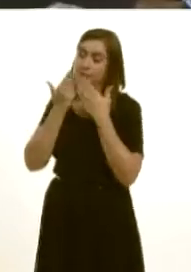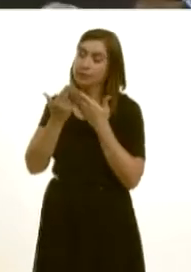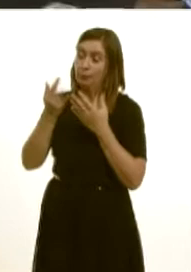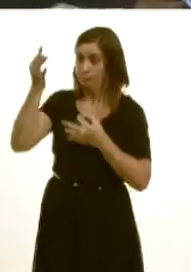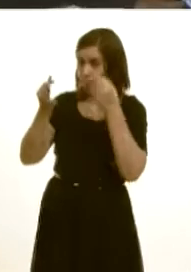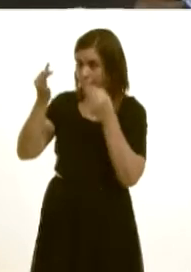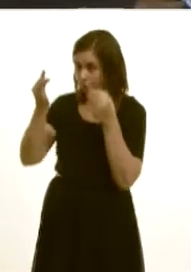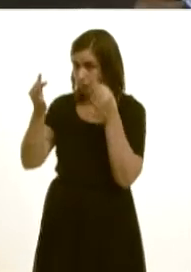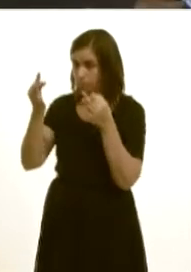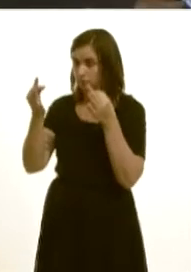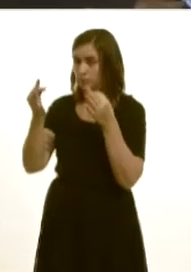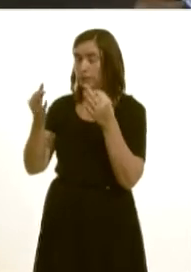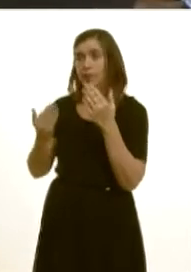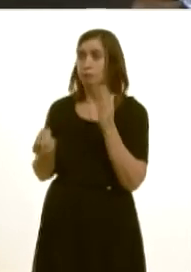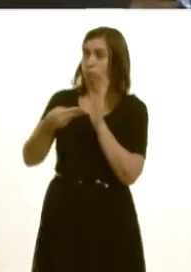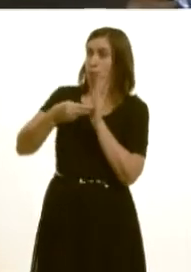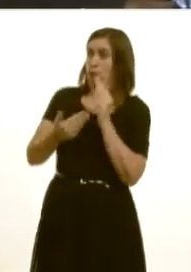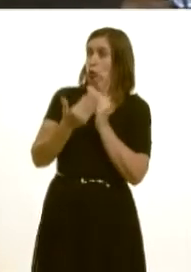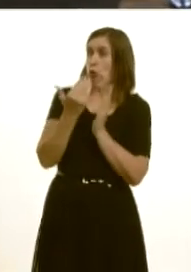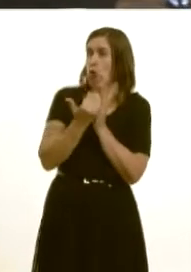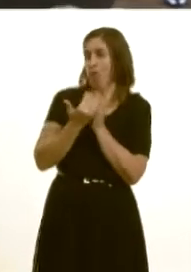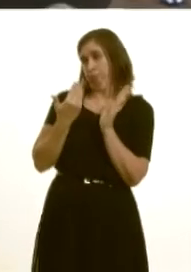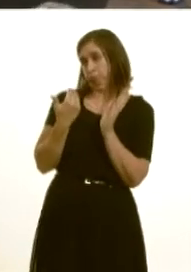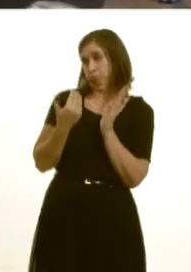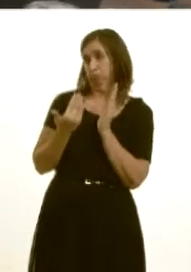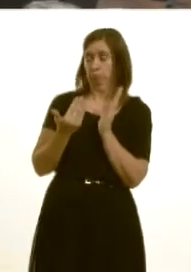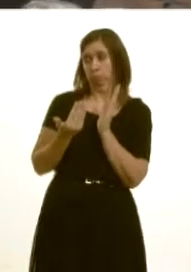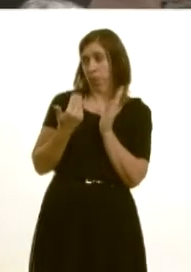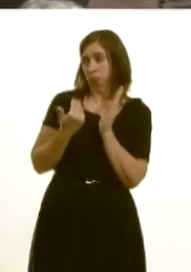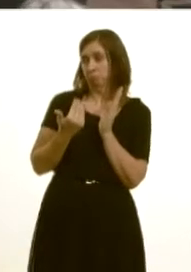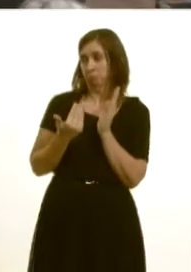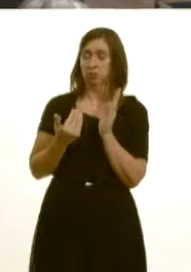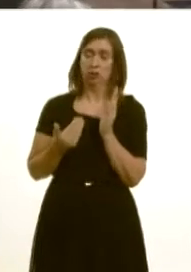y cwricwlwm ac felly mae’n bwysig dros ben ei fod yn cael ei astudio fel pwnc sydd o